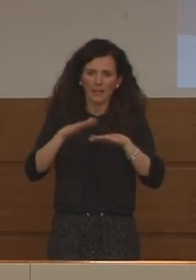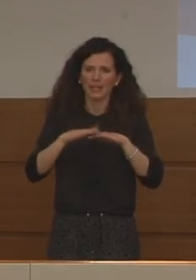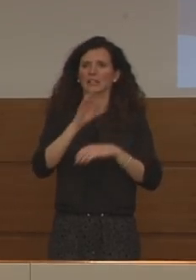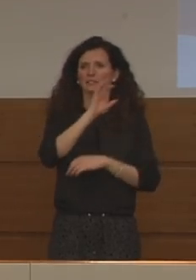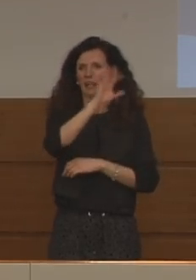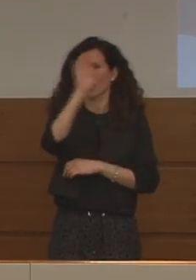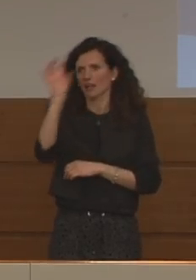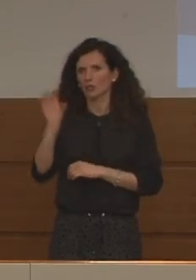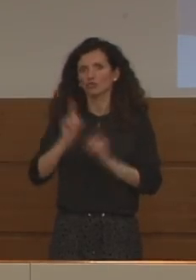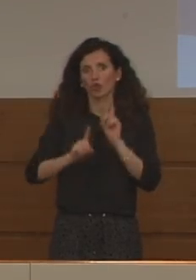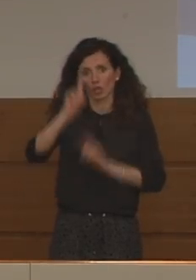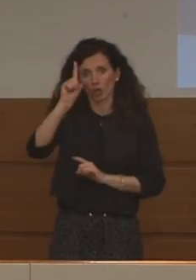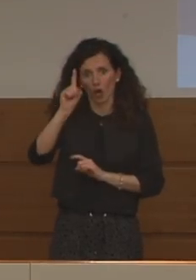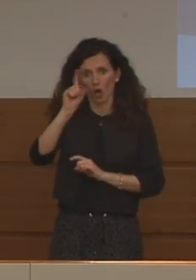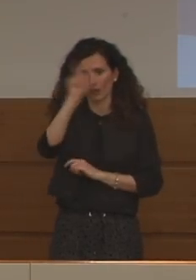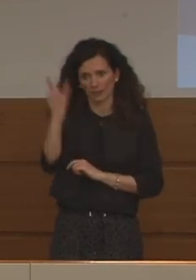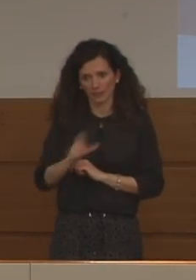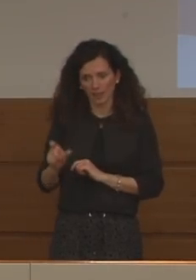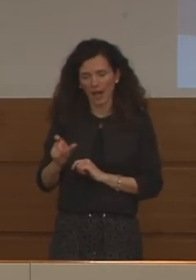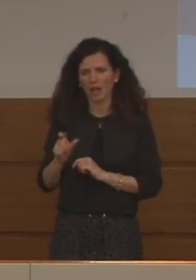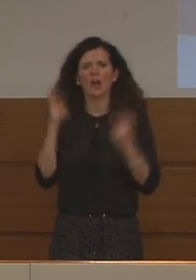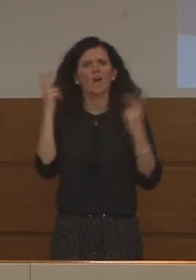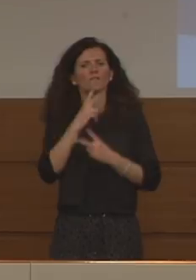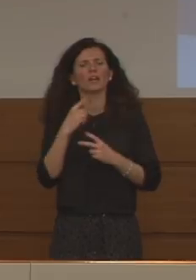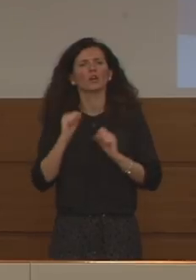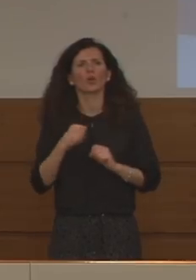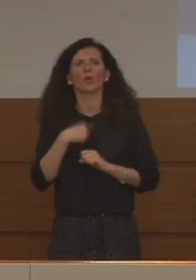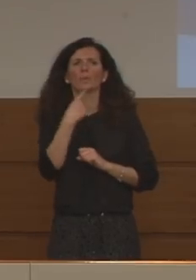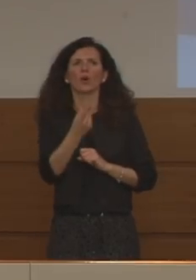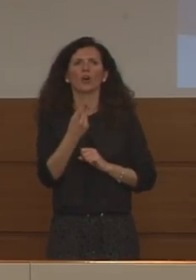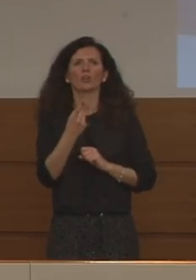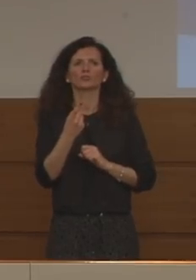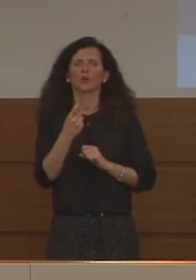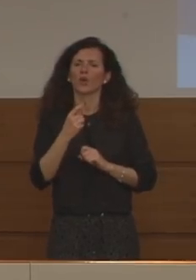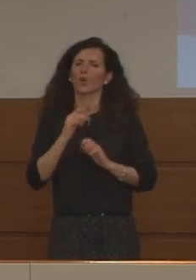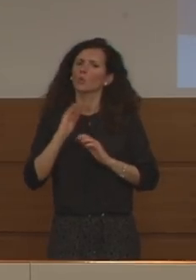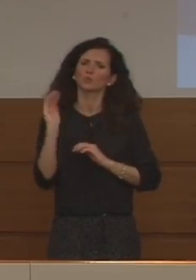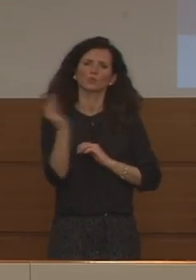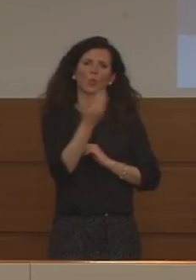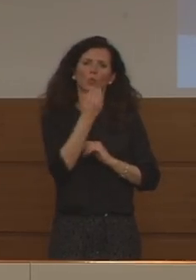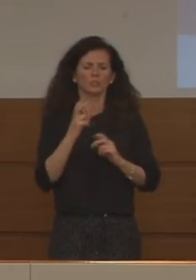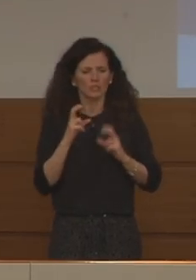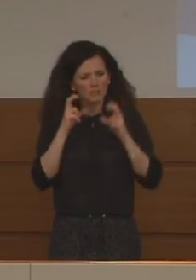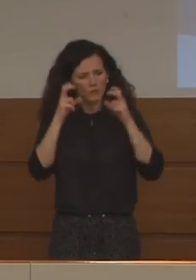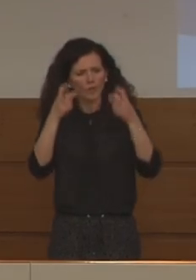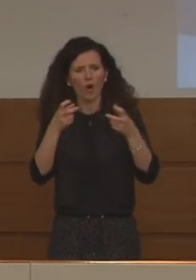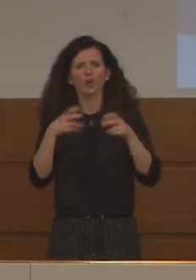Credo ci sia uno sforzo devo dire un po di tutti, certamente gli Ordini